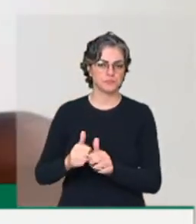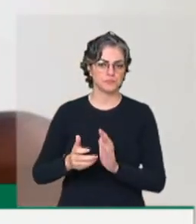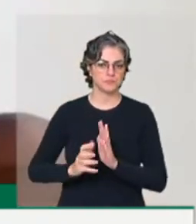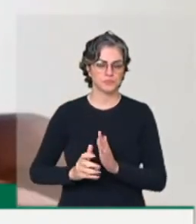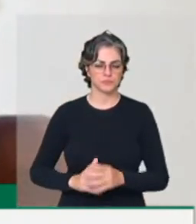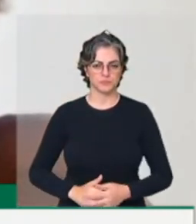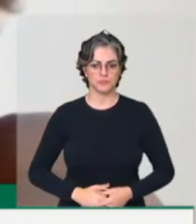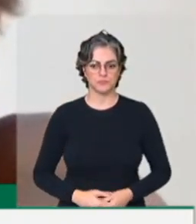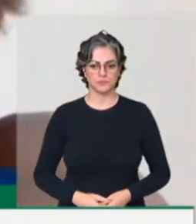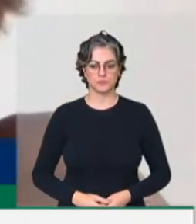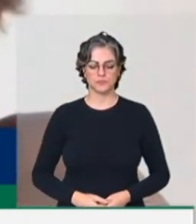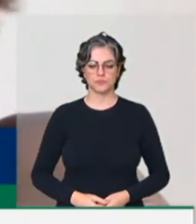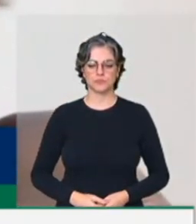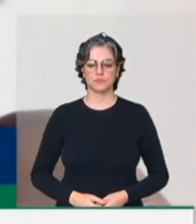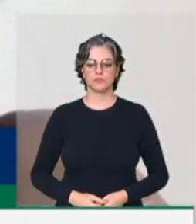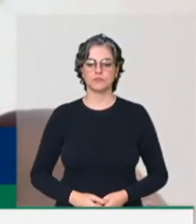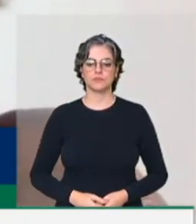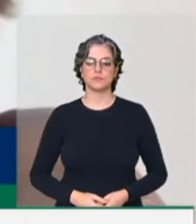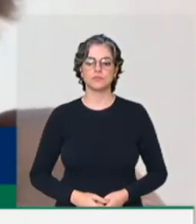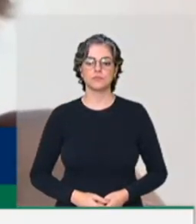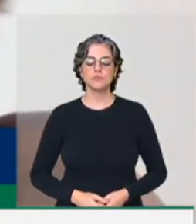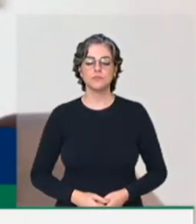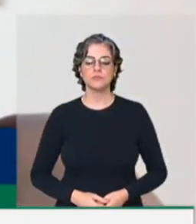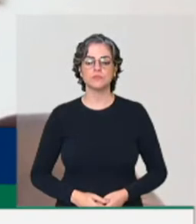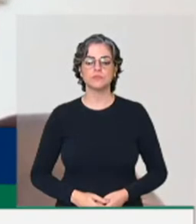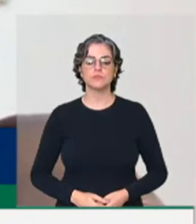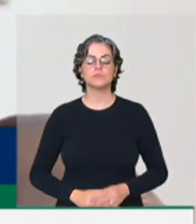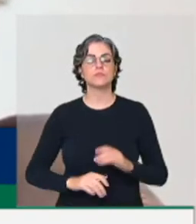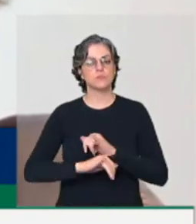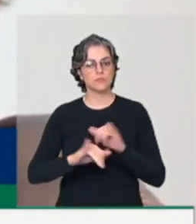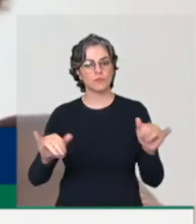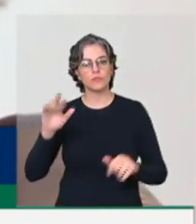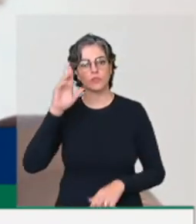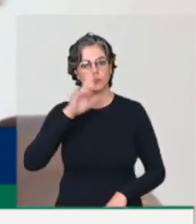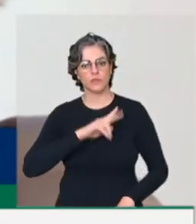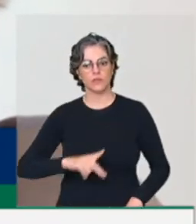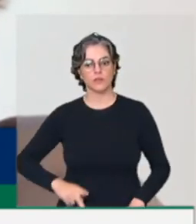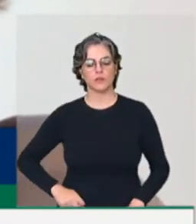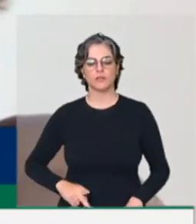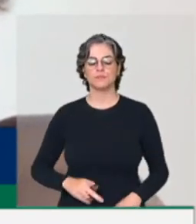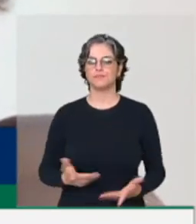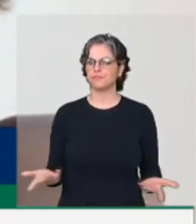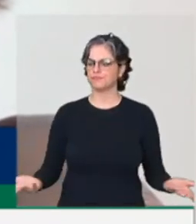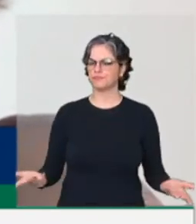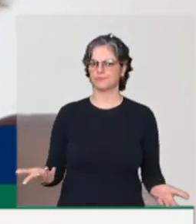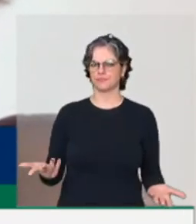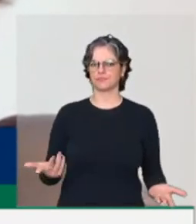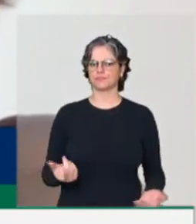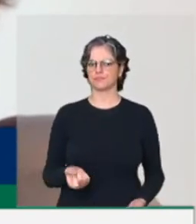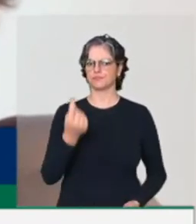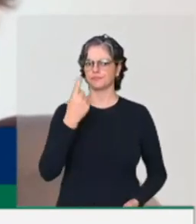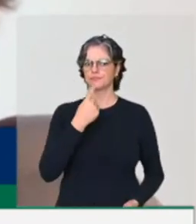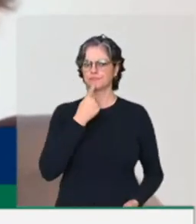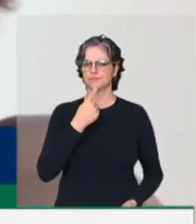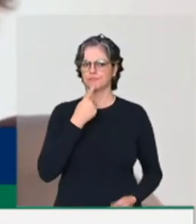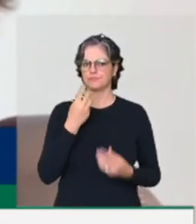PROBLEMA DE REGISTRAR ESTE VOTO. E DIZER TAMBÉM, PRESIDENTE, QUE É MUITO ESCÁ RNIO. ORGANIZAR UMA FESTA, UMA